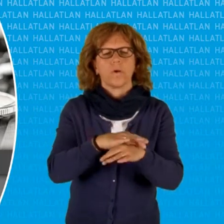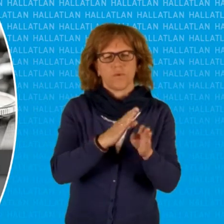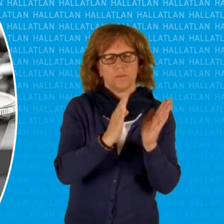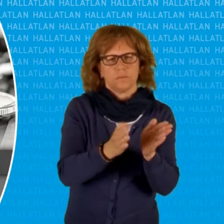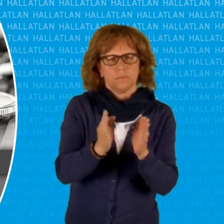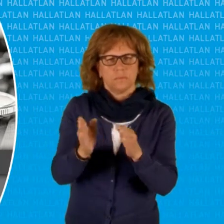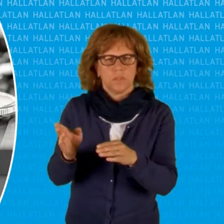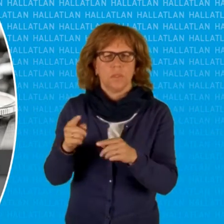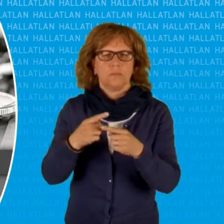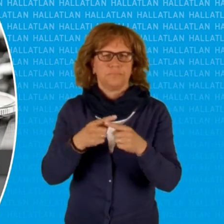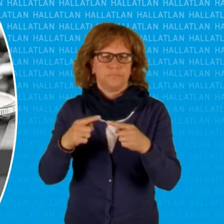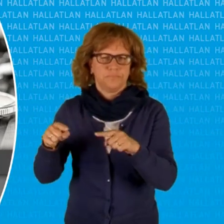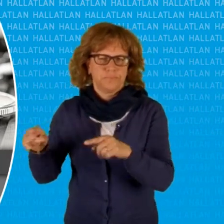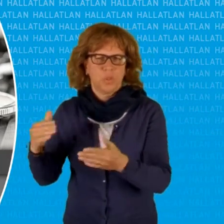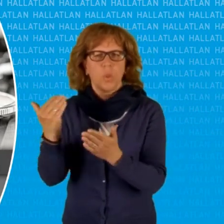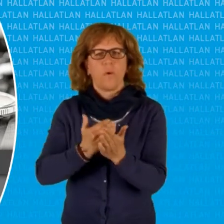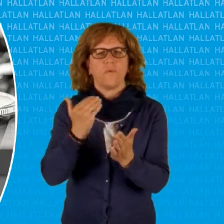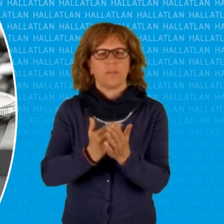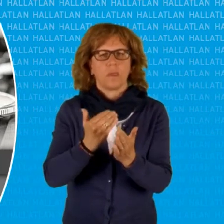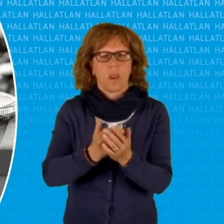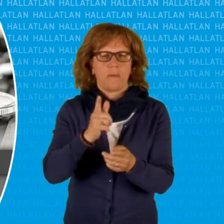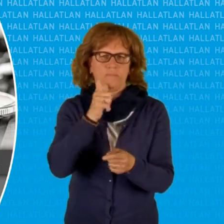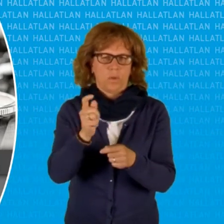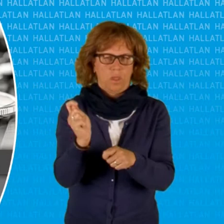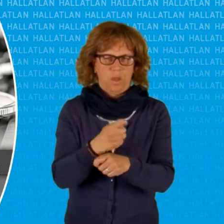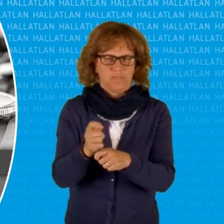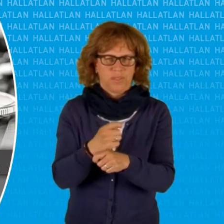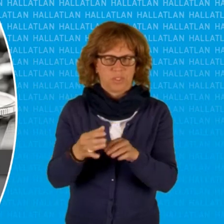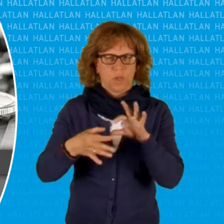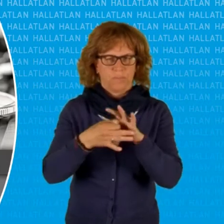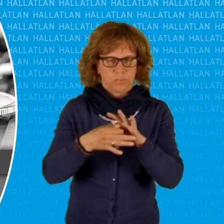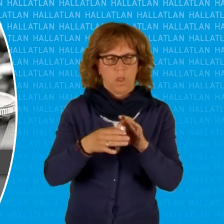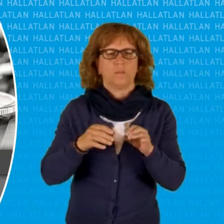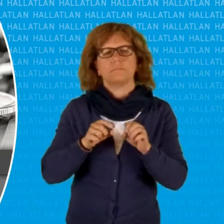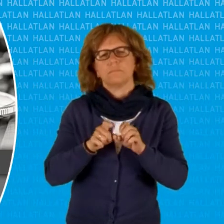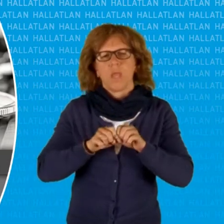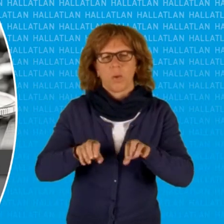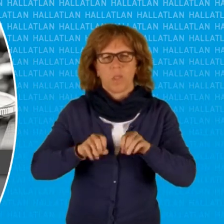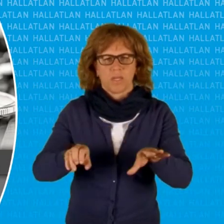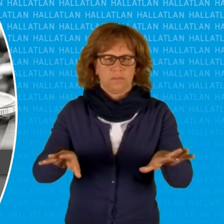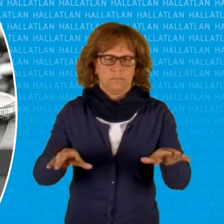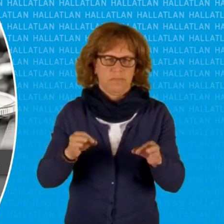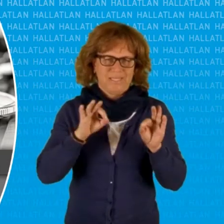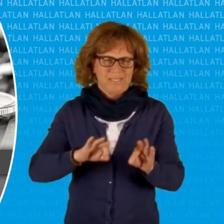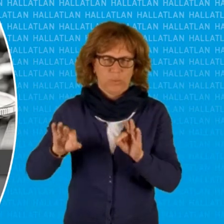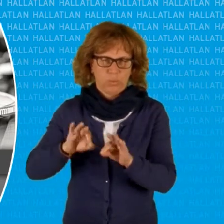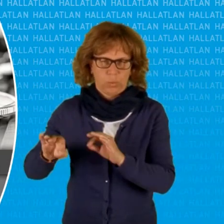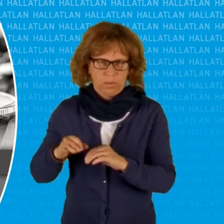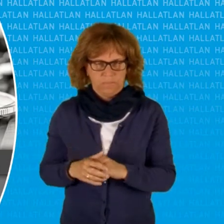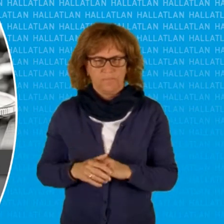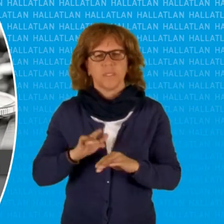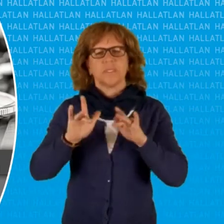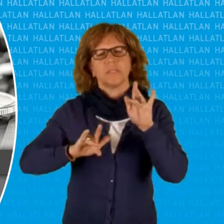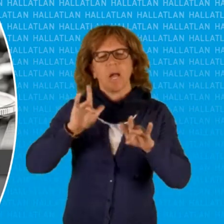Készül az ágazati jövedelmek javításával kapcsolatos előterjesztés,